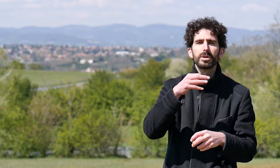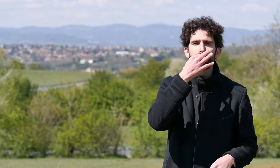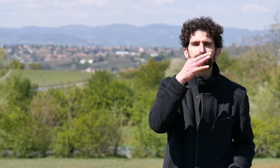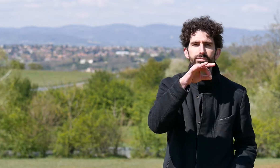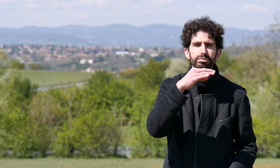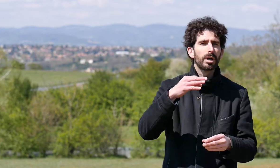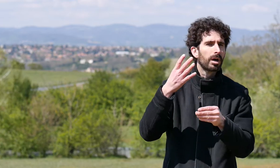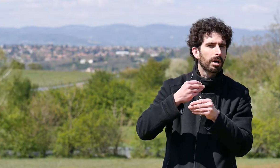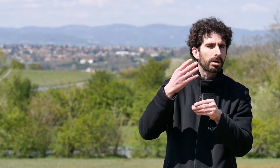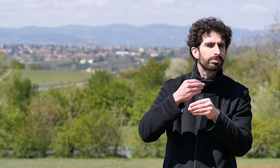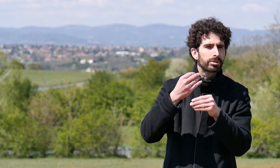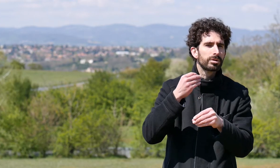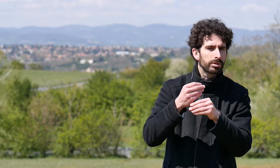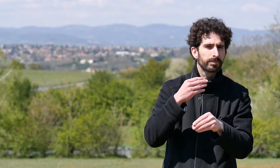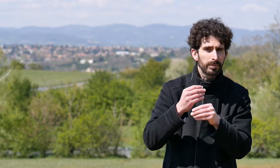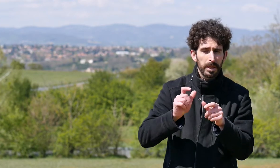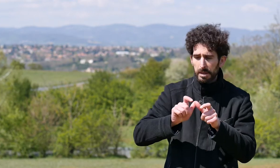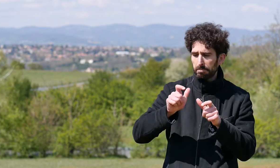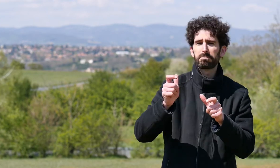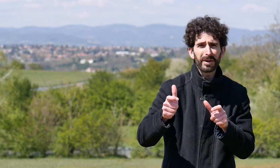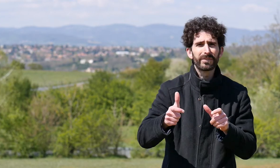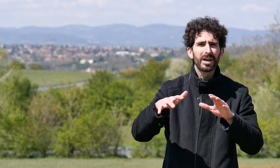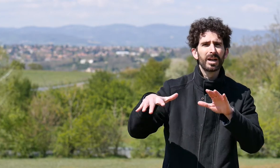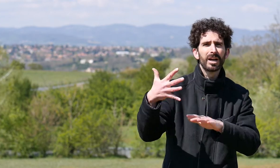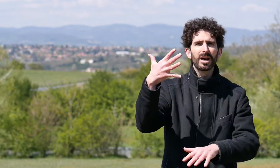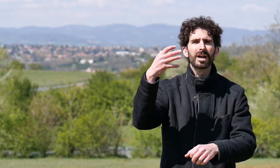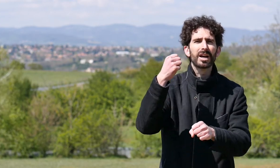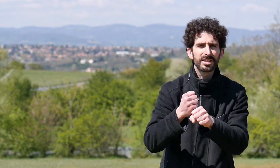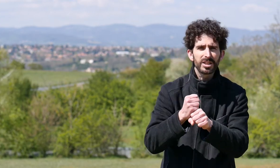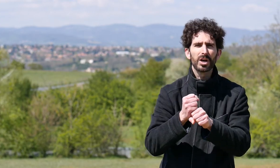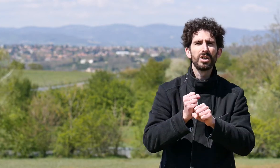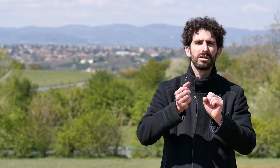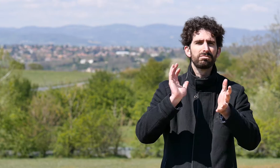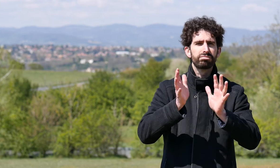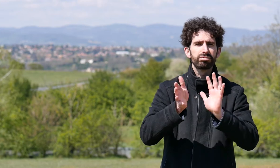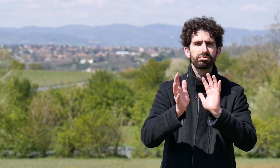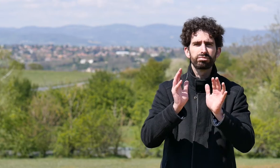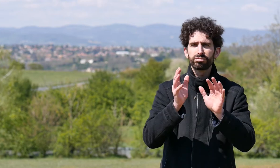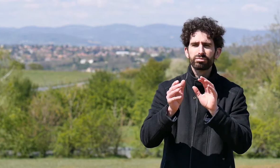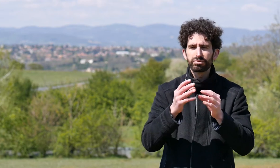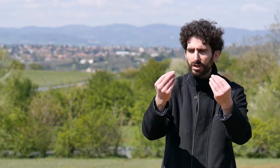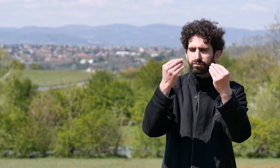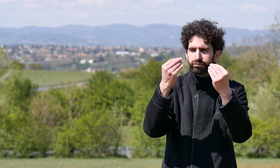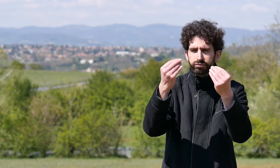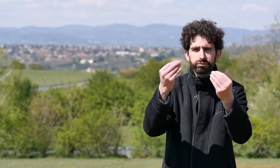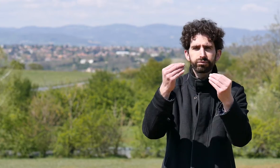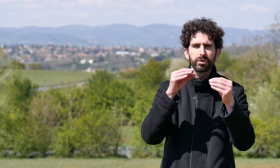et j'ai appris à parler. Puis, à 15 ans, j'ai suivi des cours de LSF